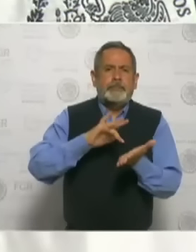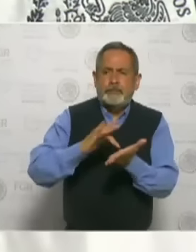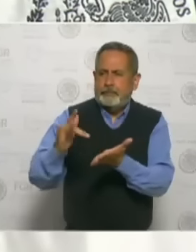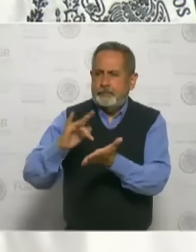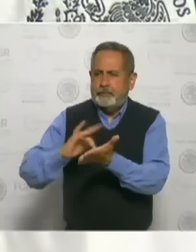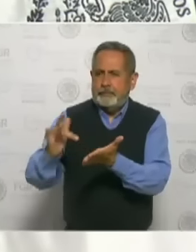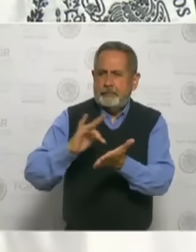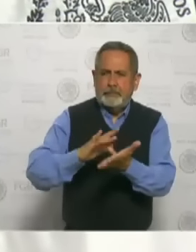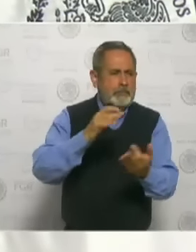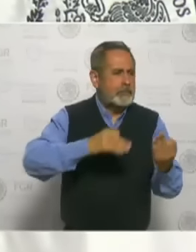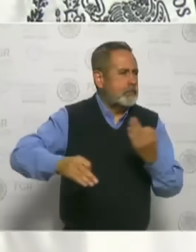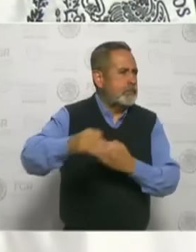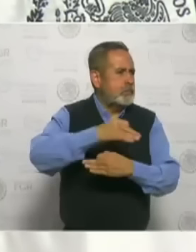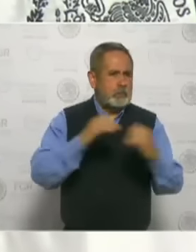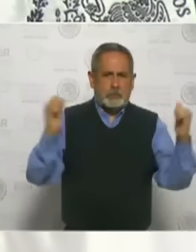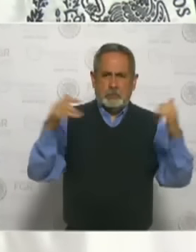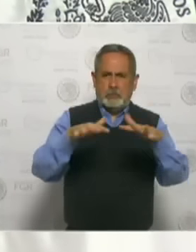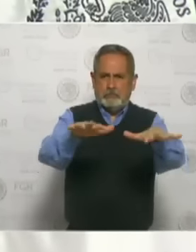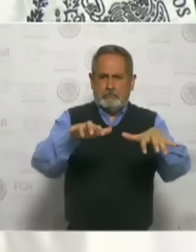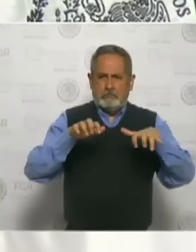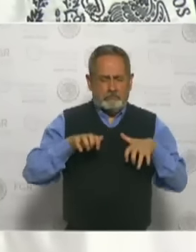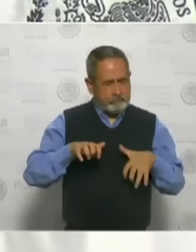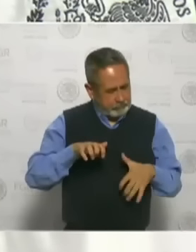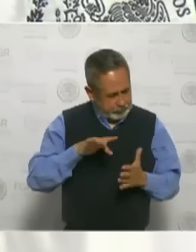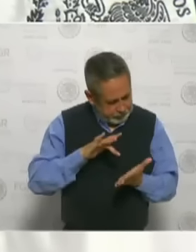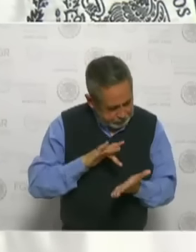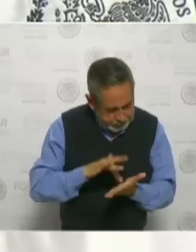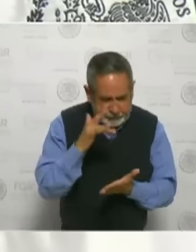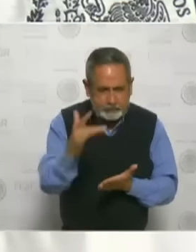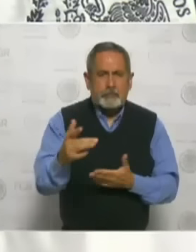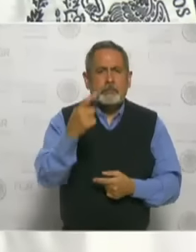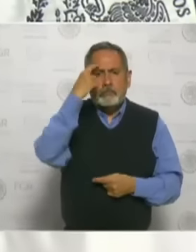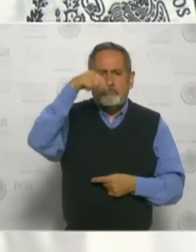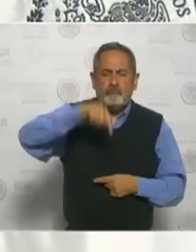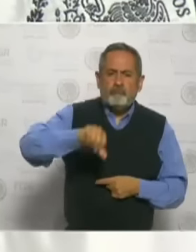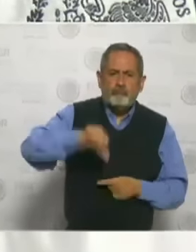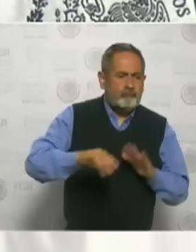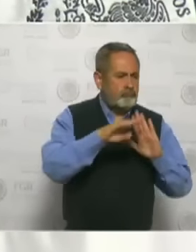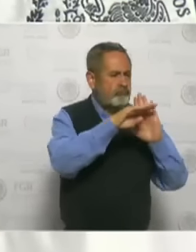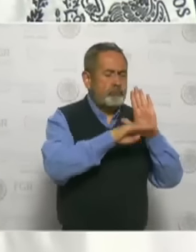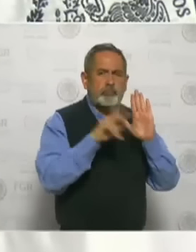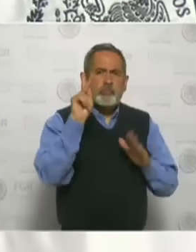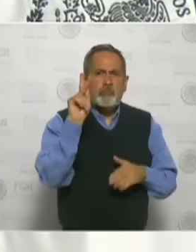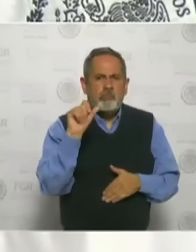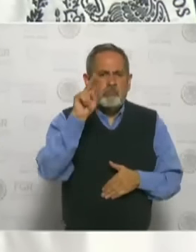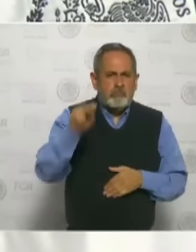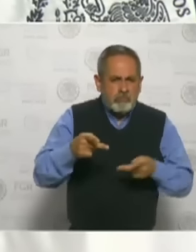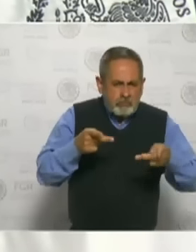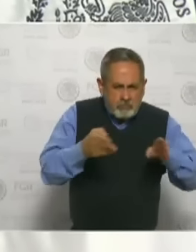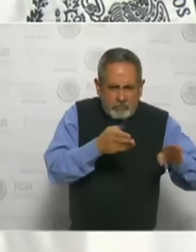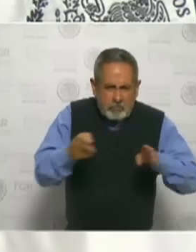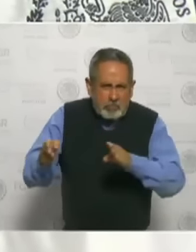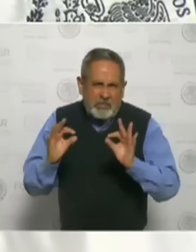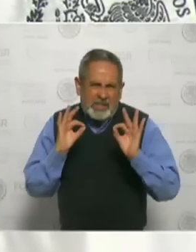todos quienes hoy están aquí para la presentación del plan estratégico de procuración de justicia,